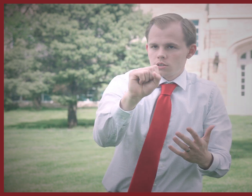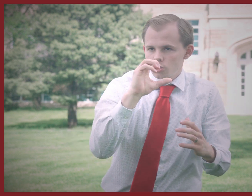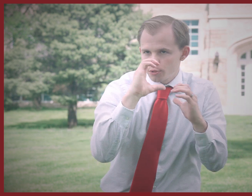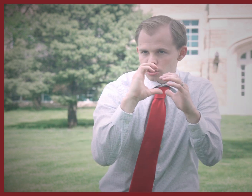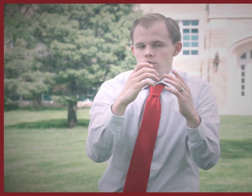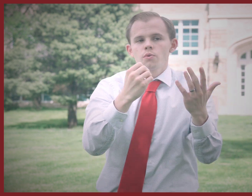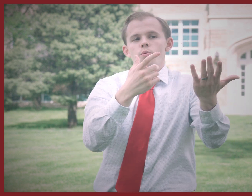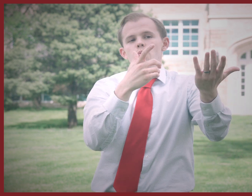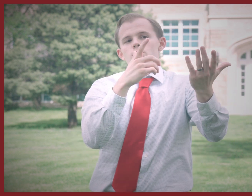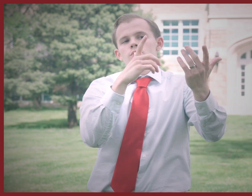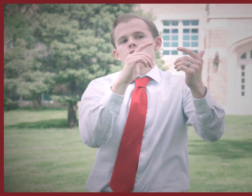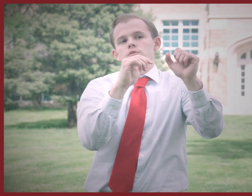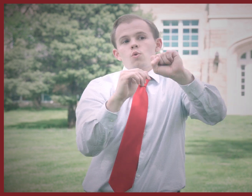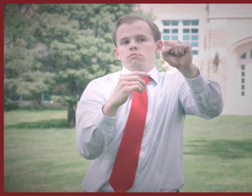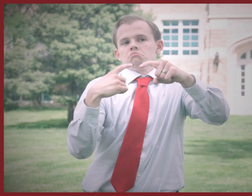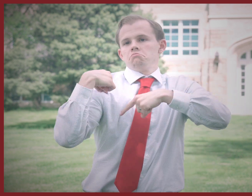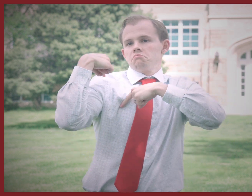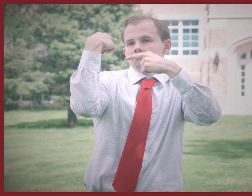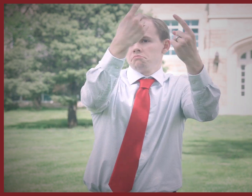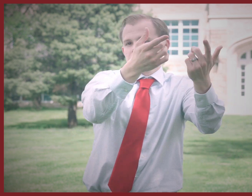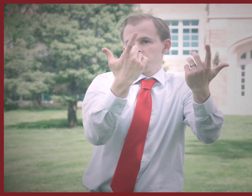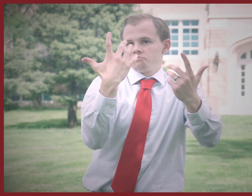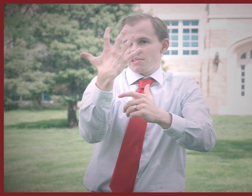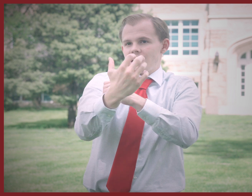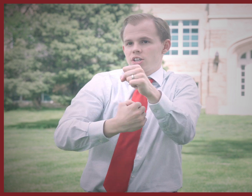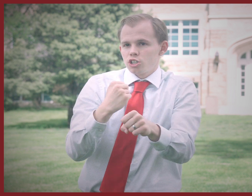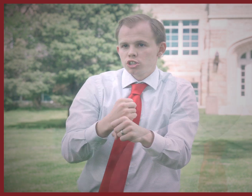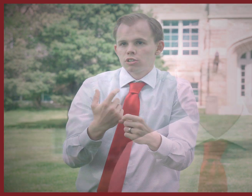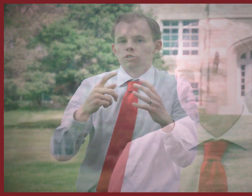en Sorenson y acepté el trabajo en Sorenson Communications. He estado allí por cinco años.